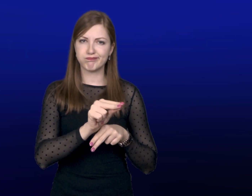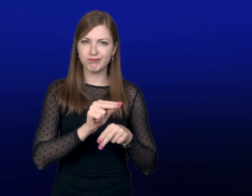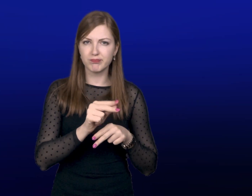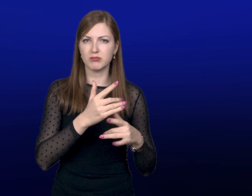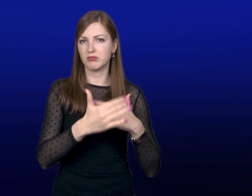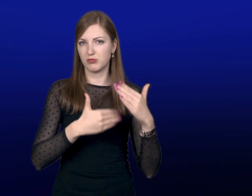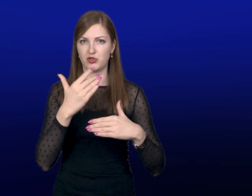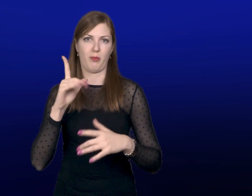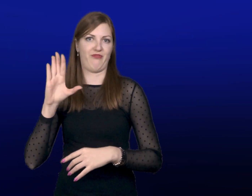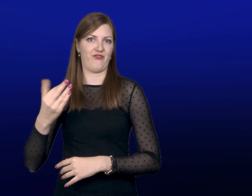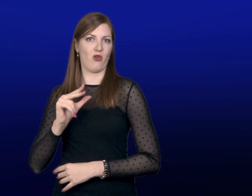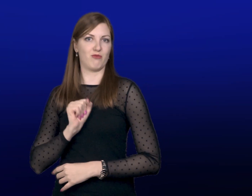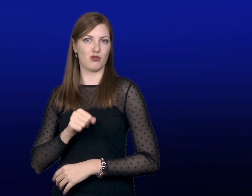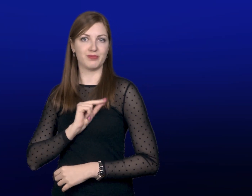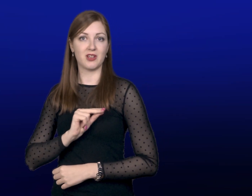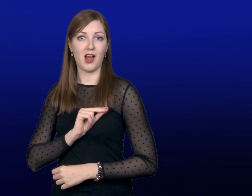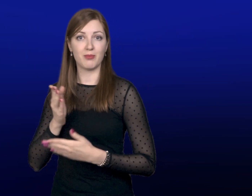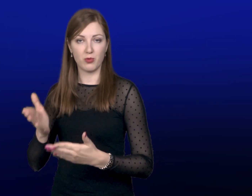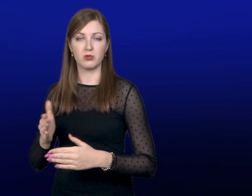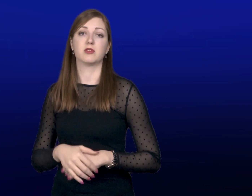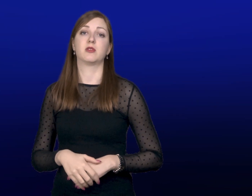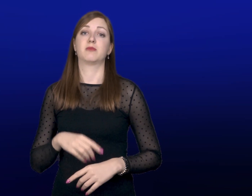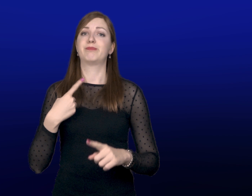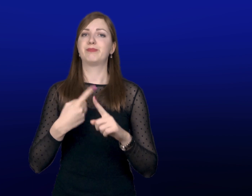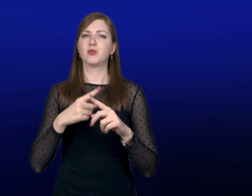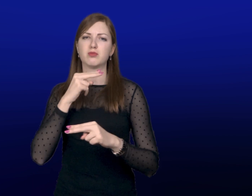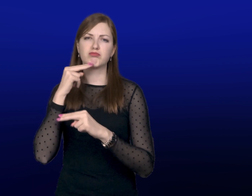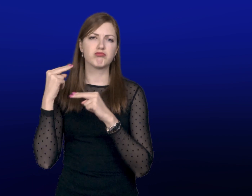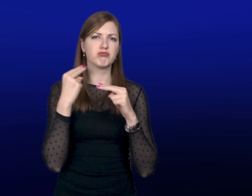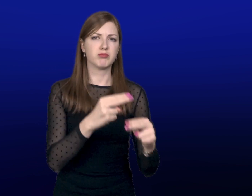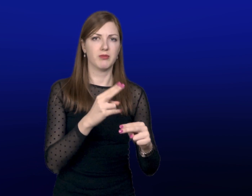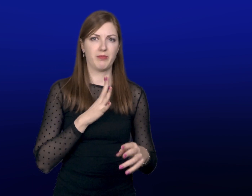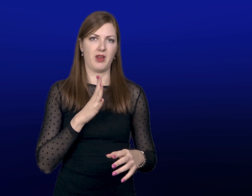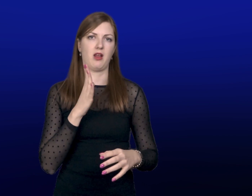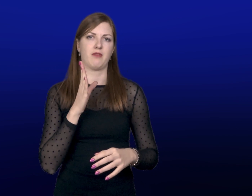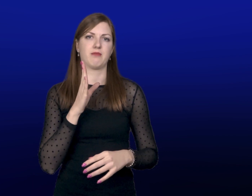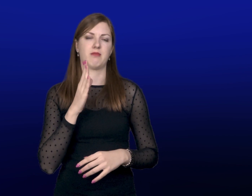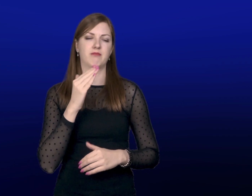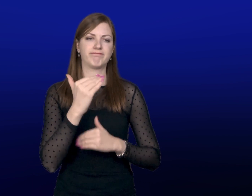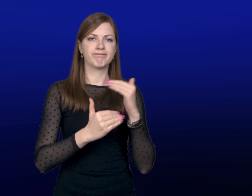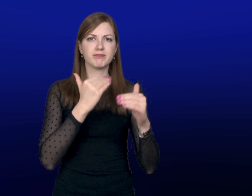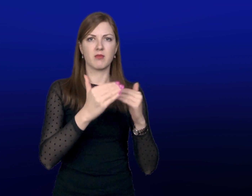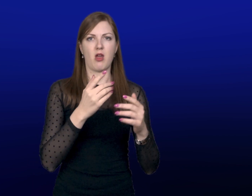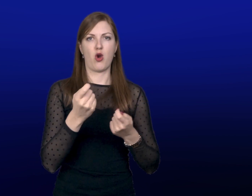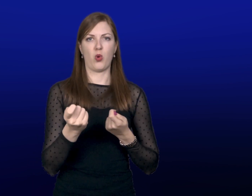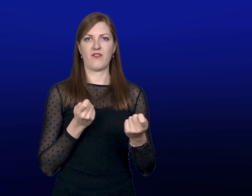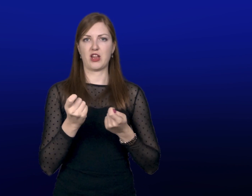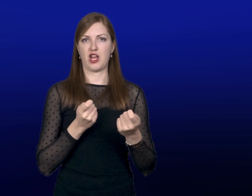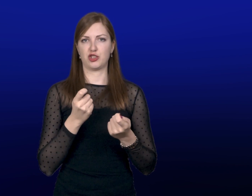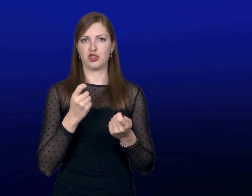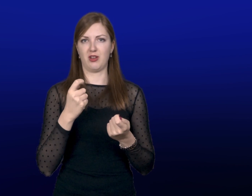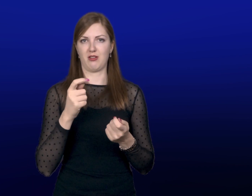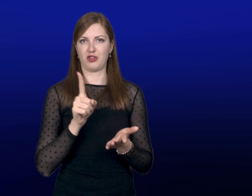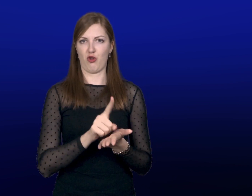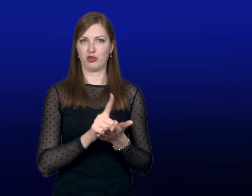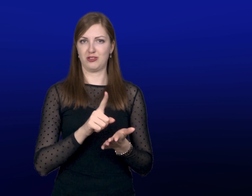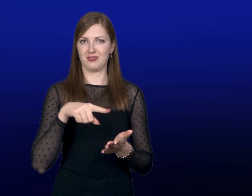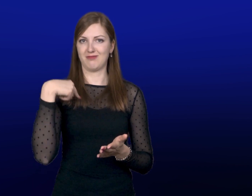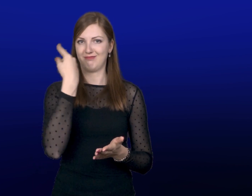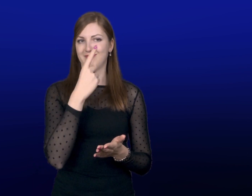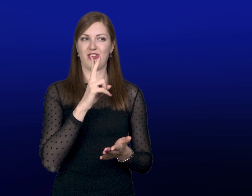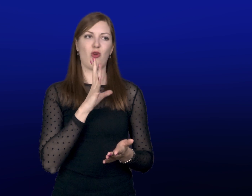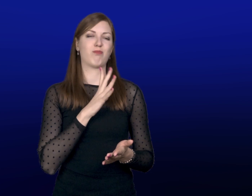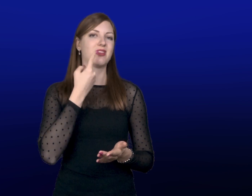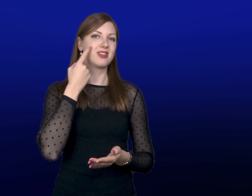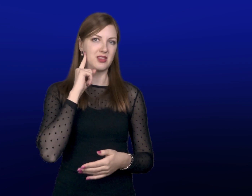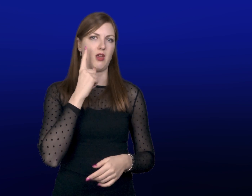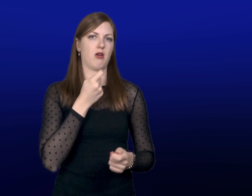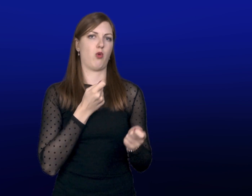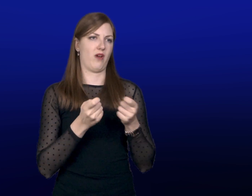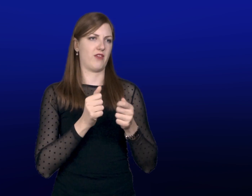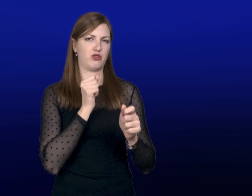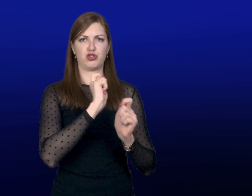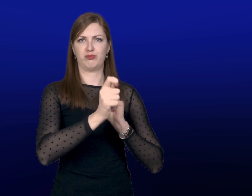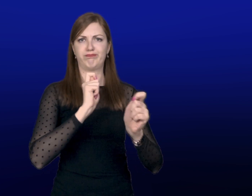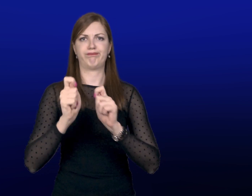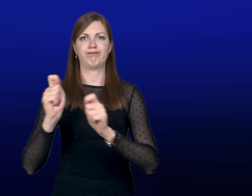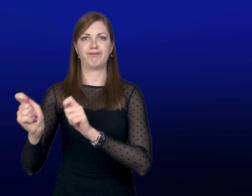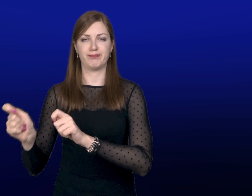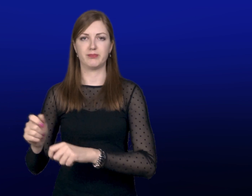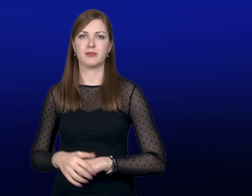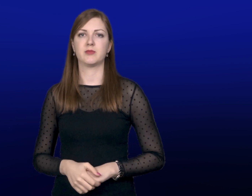особое внимание уделяя выдвижению на руководящую должность лиц с нарушениями слуха.